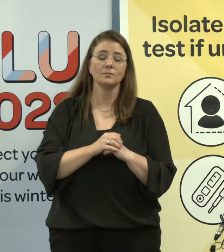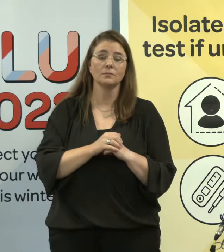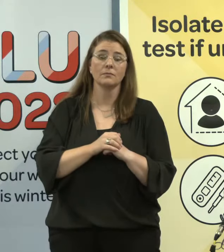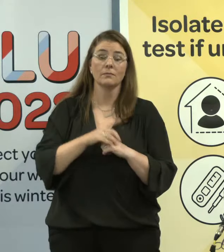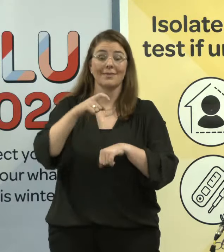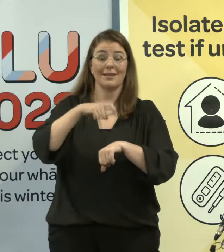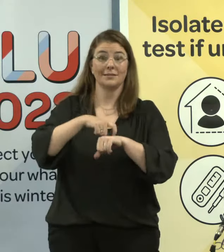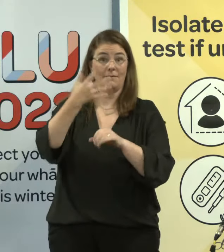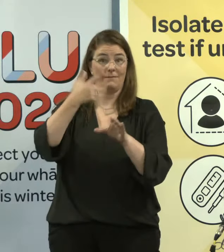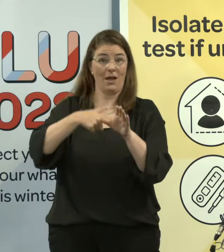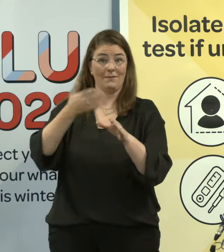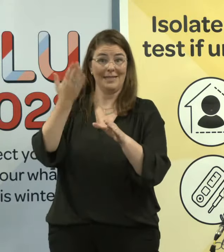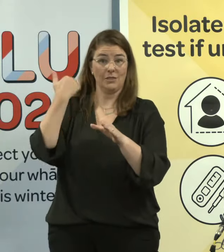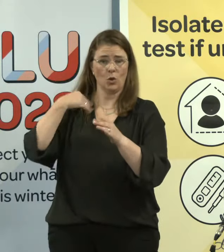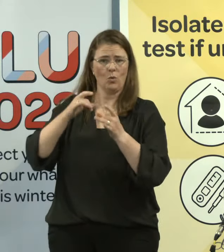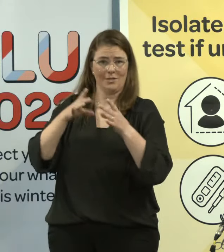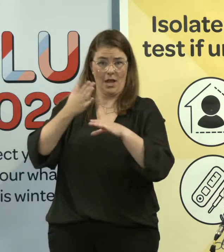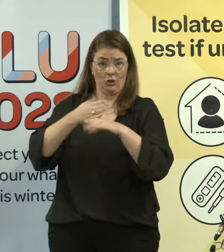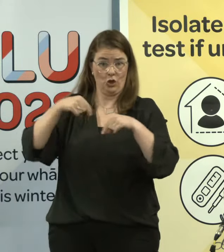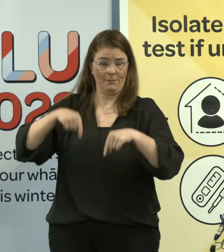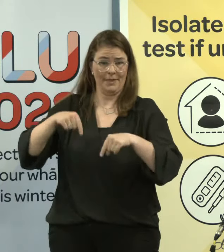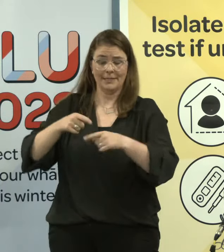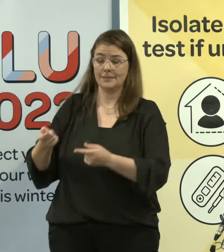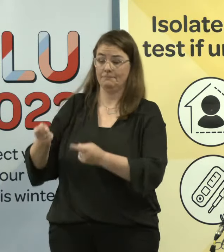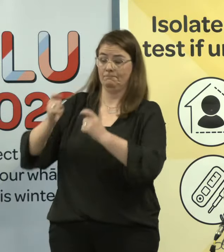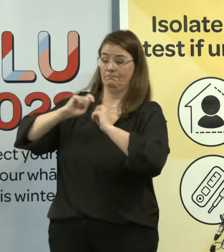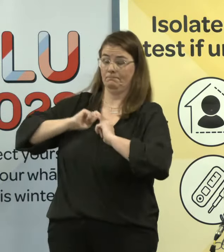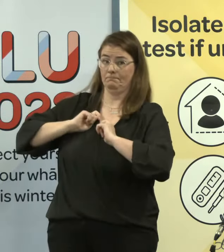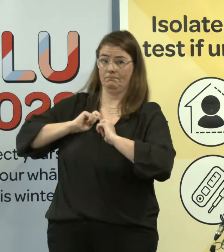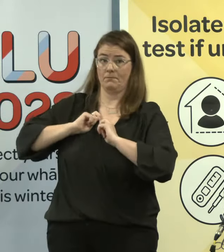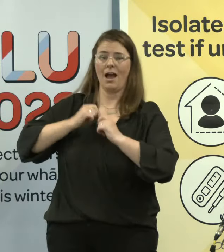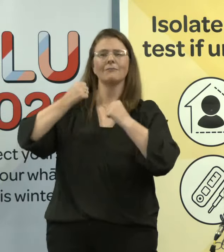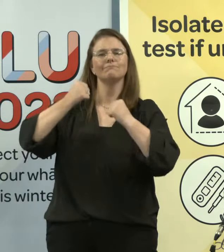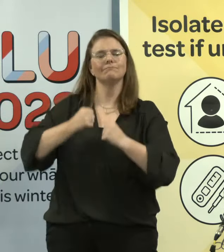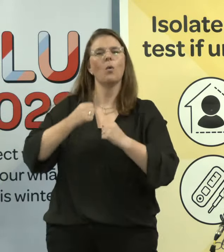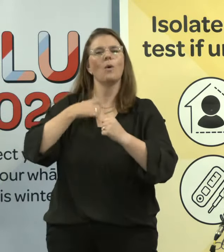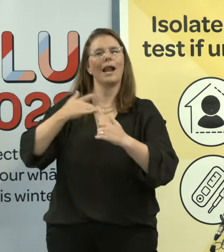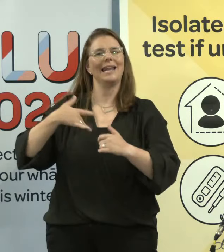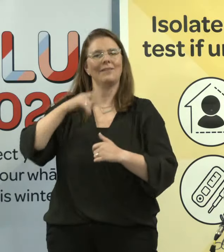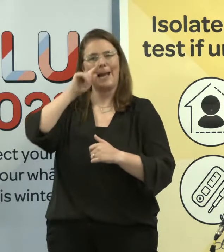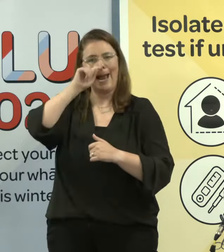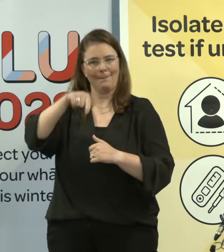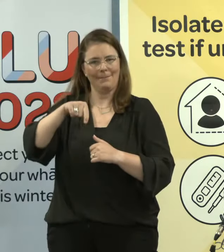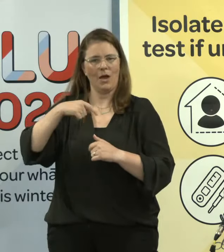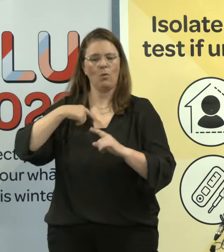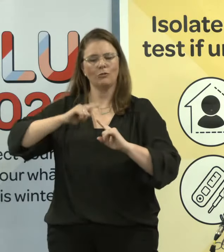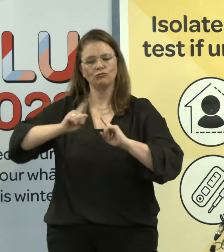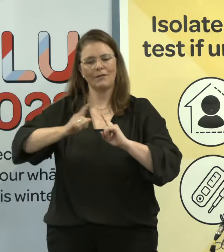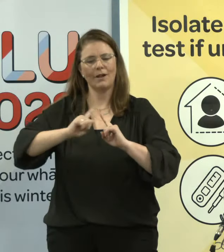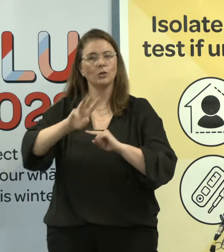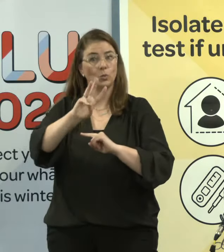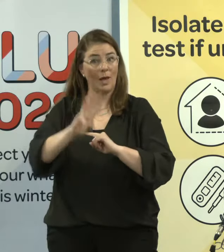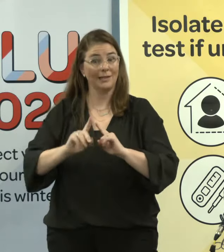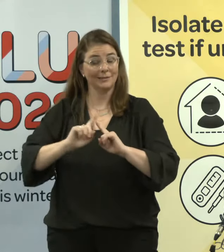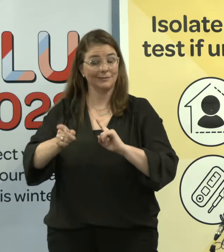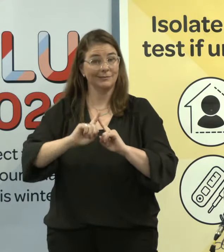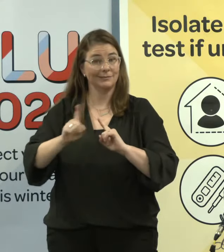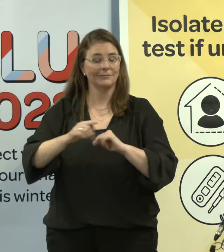Ka taea e au te patai he aha